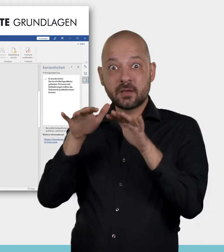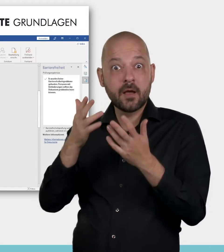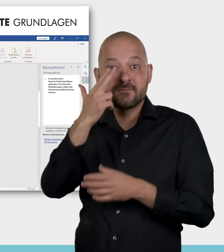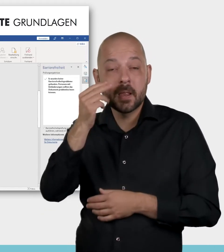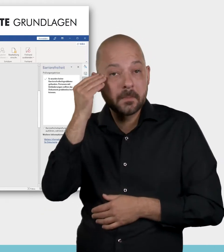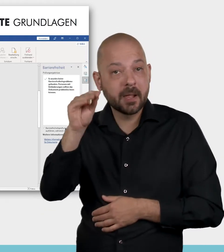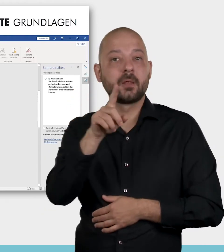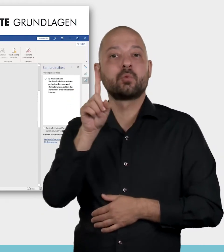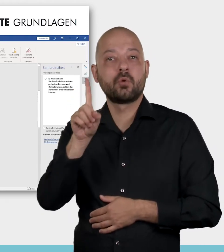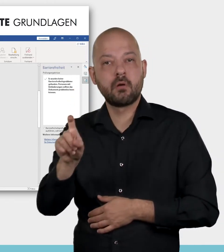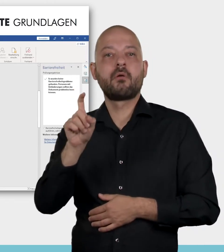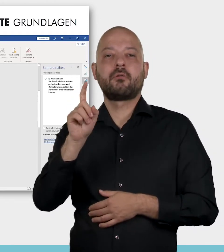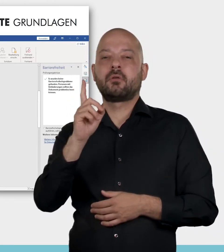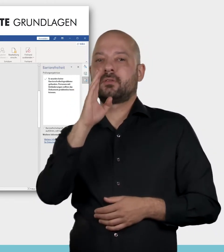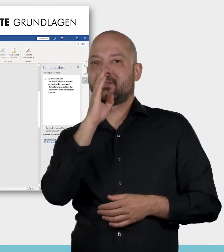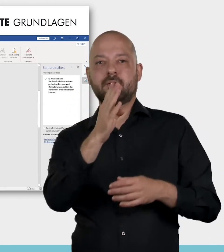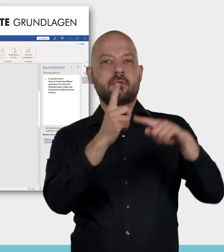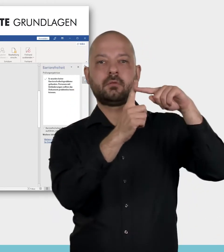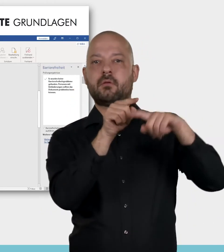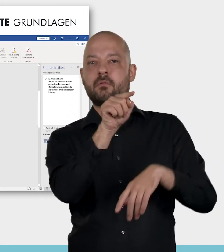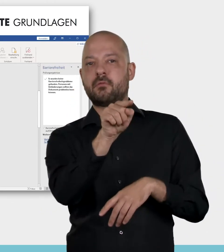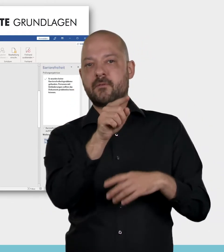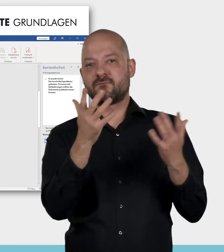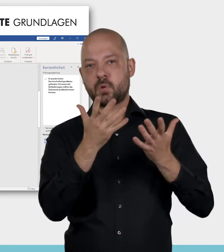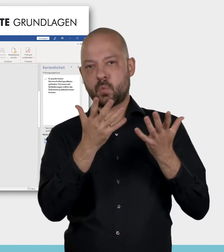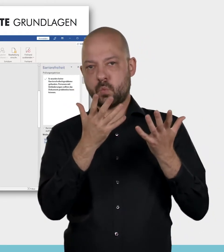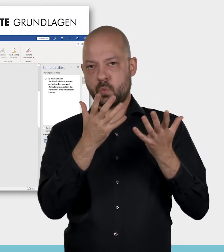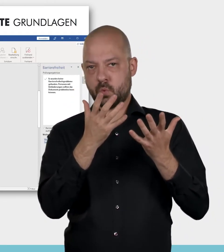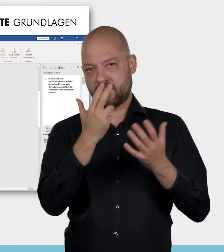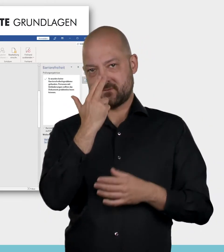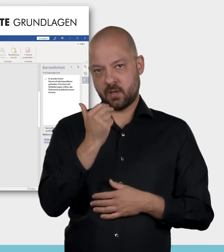springen Sie direkt an die richtige Stelle im Dokument und können den Mangel beheben.